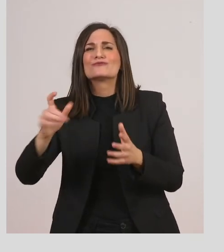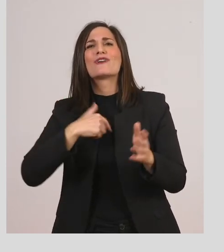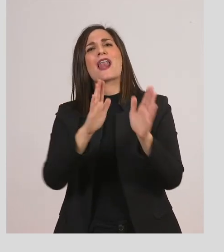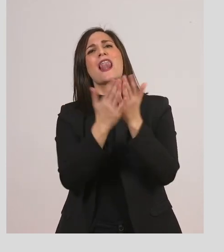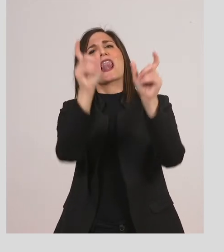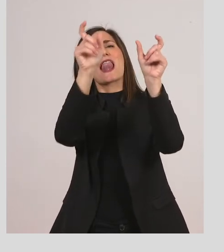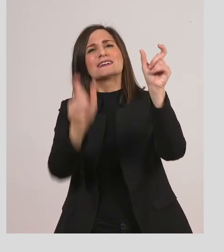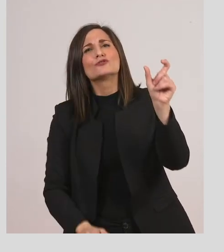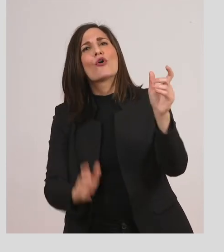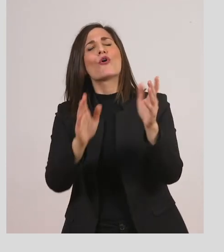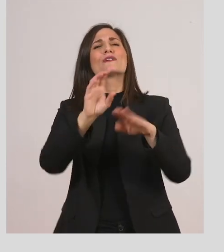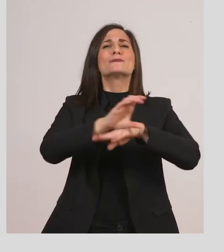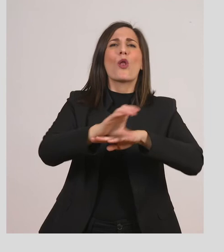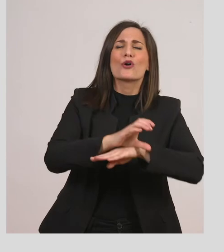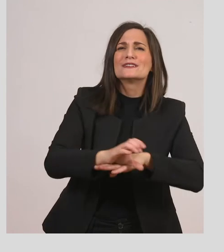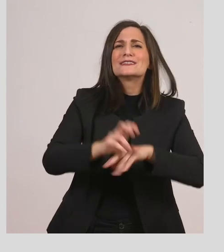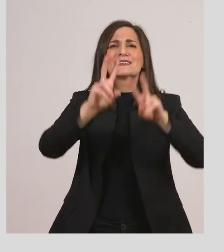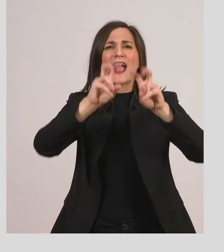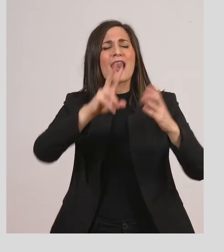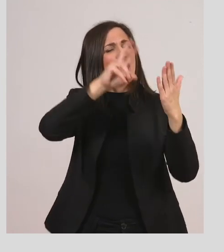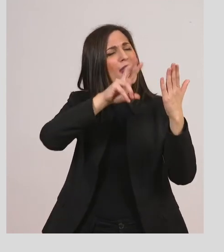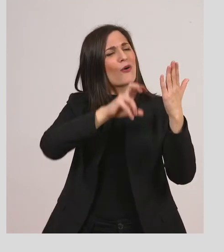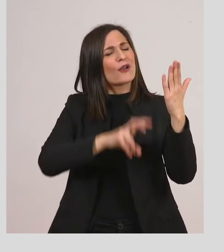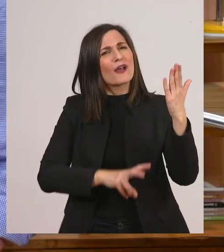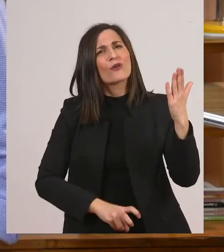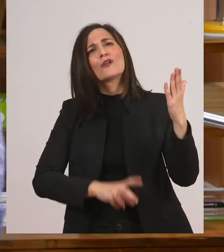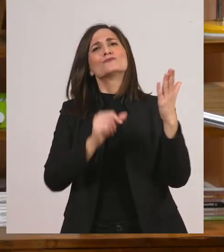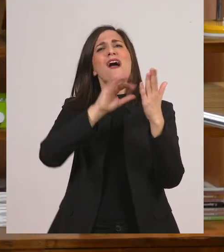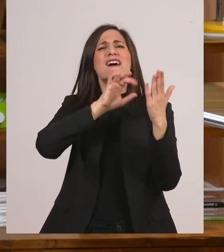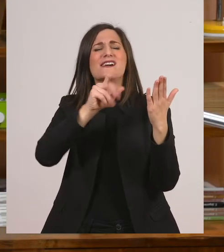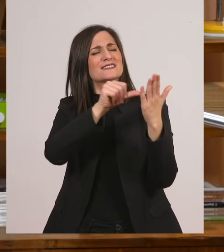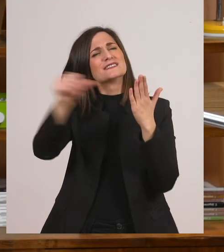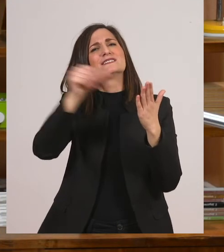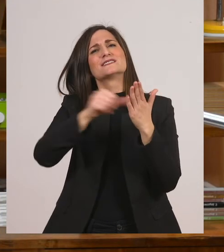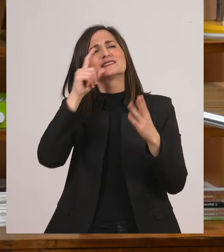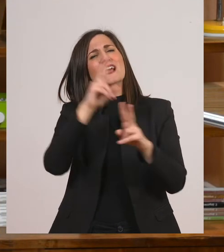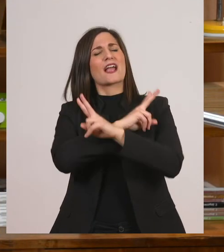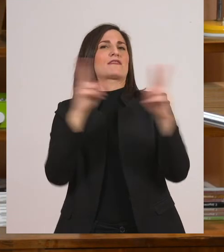Αν ελέγξαμε για τόνους και σημεία στίξης. Και αν σβήσαμε με προσοχή τις μουτζούρες. Τέλος πάντων, όλα αυτά ως προς τη διαδικασία.